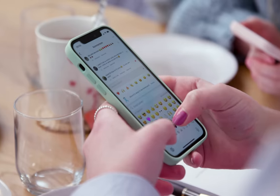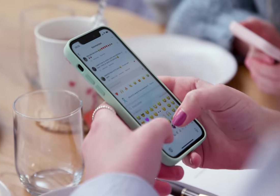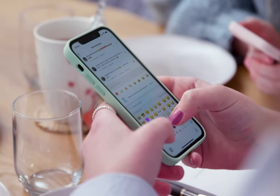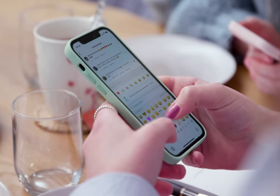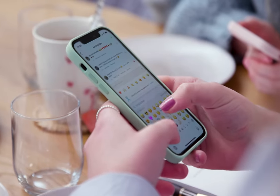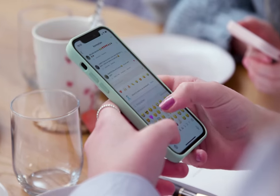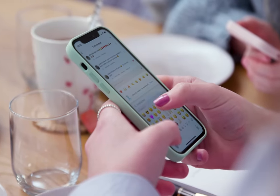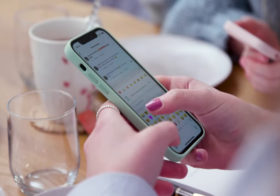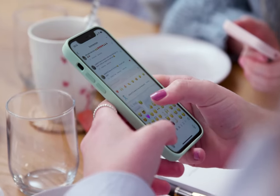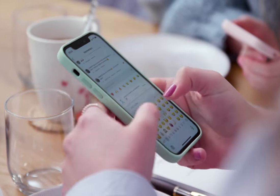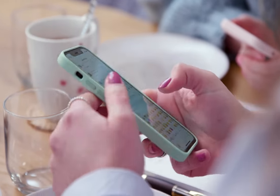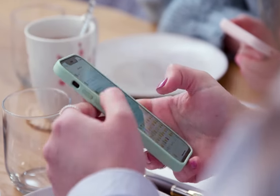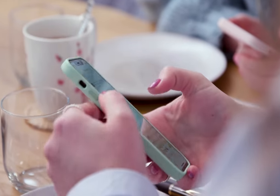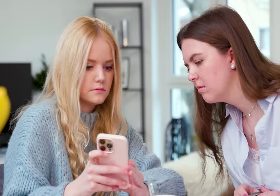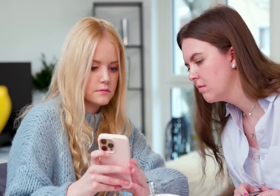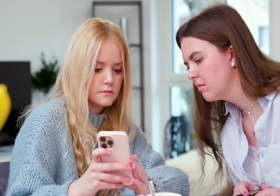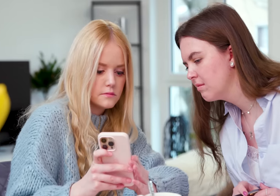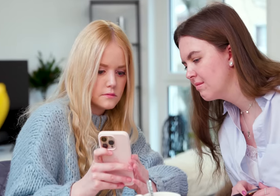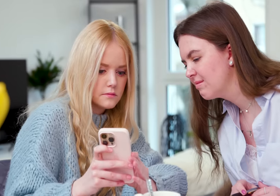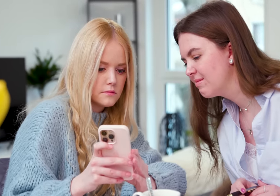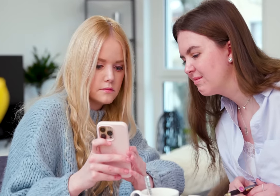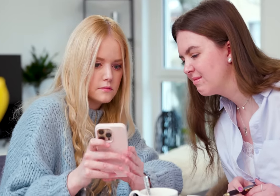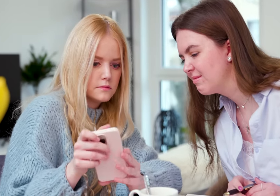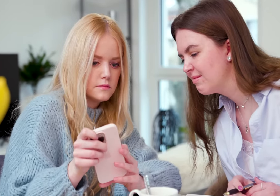von Betroffenen, die uns gesagt haben,